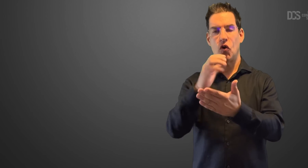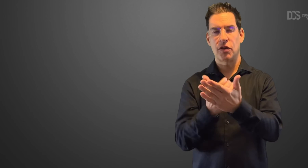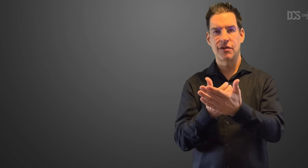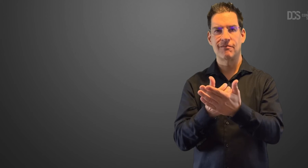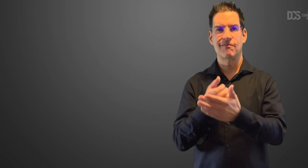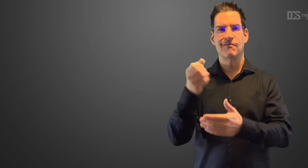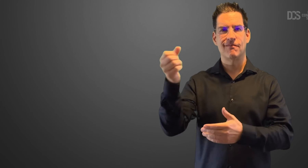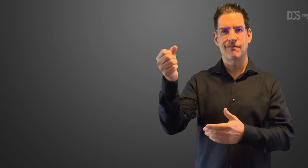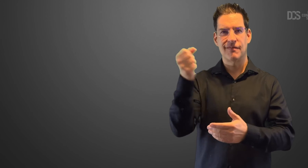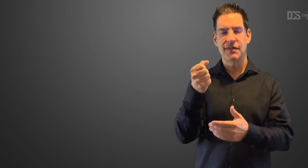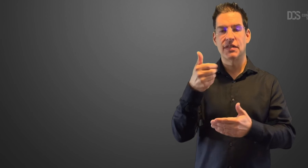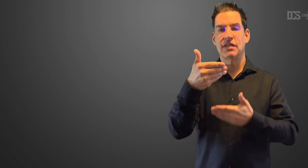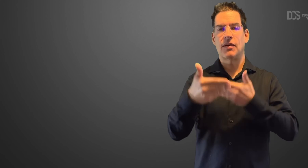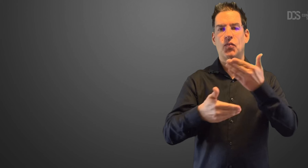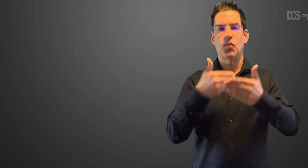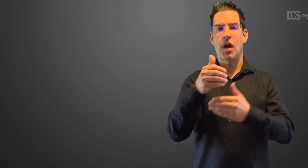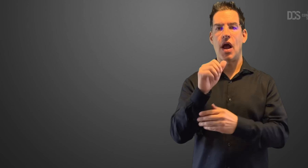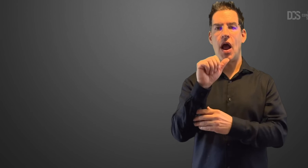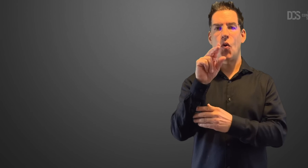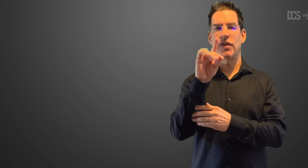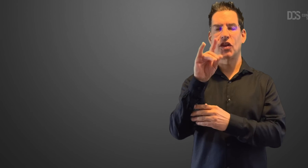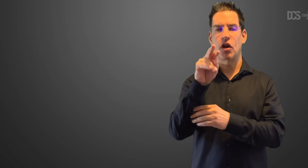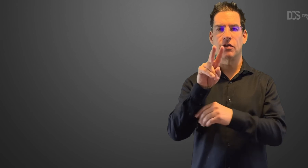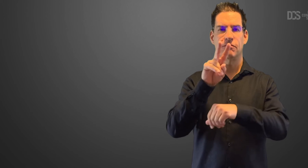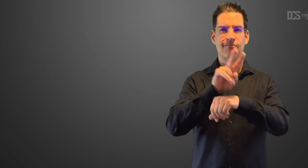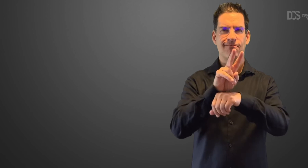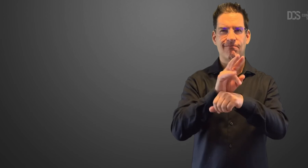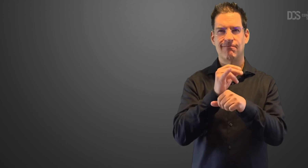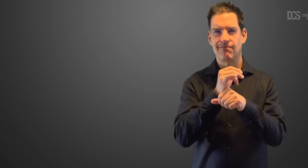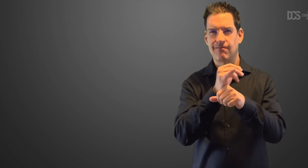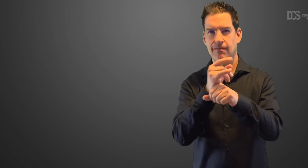Contratar los servicios de un auditor de equidad,